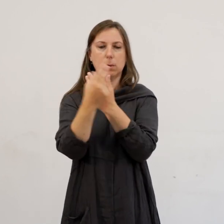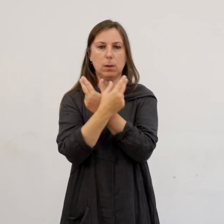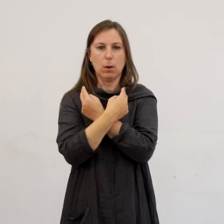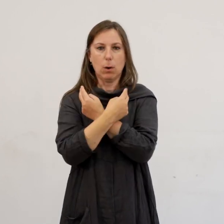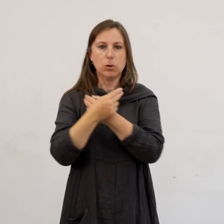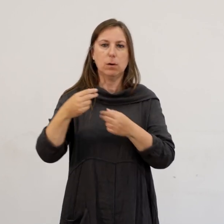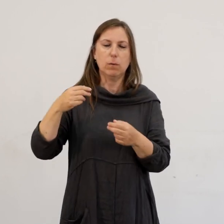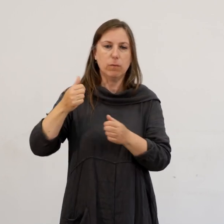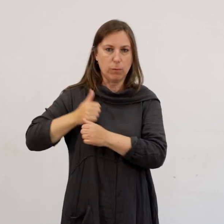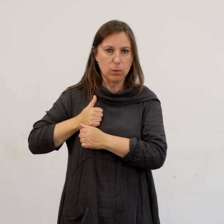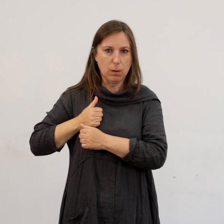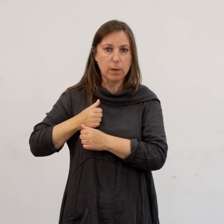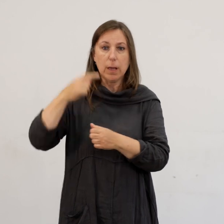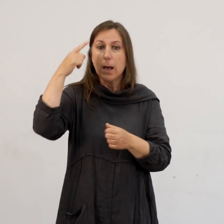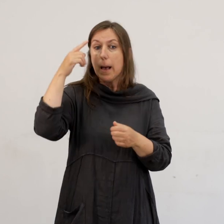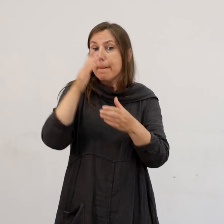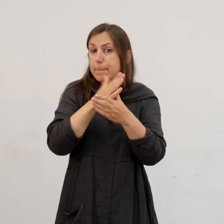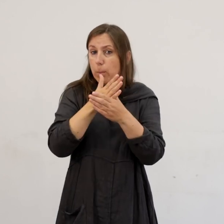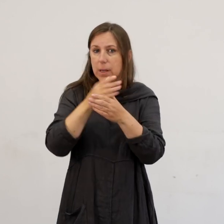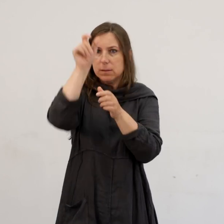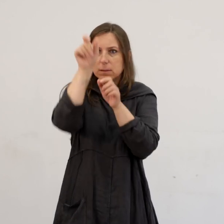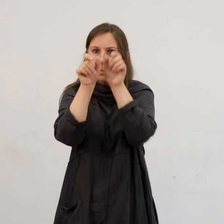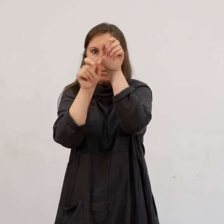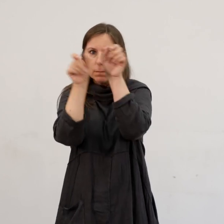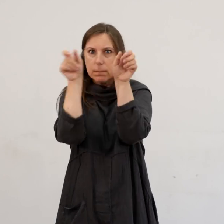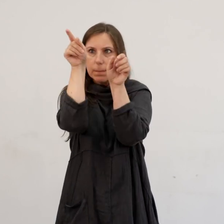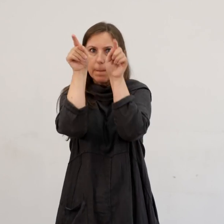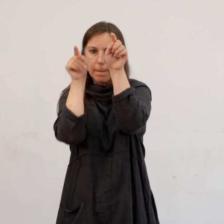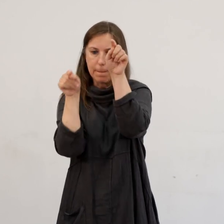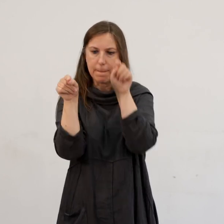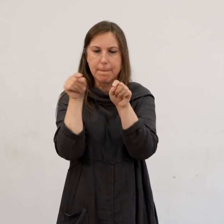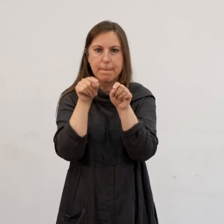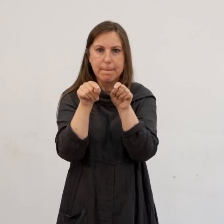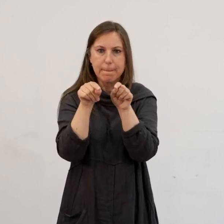Pomiędzy ramionami krzyża pięć tarcz nawiązujących do tradycji pułku.